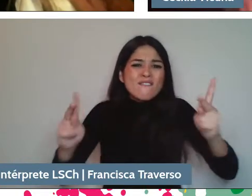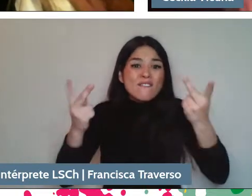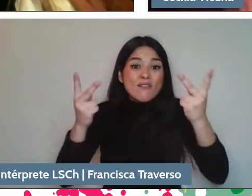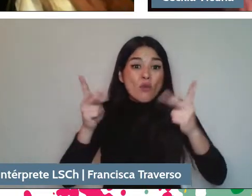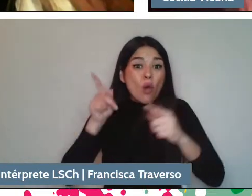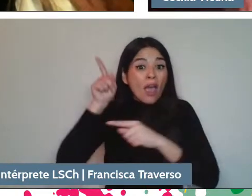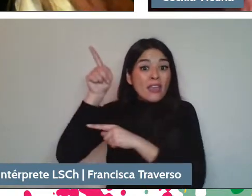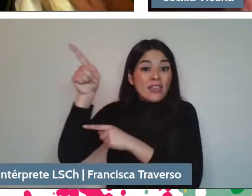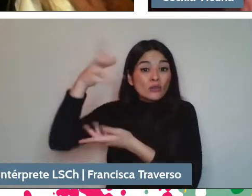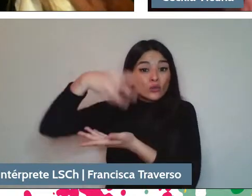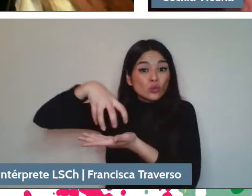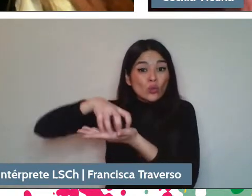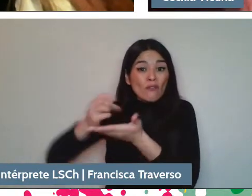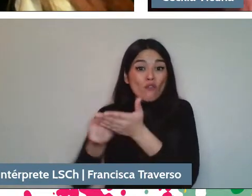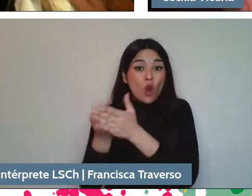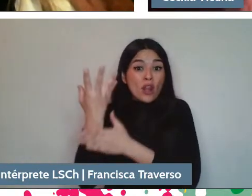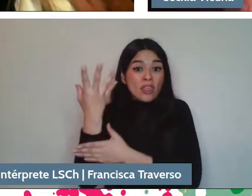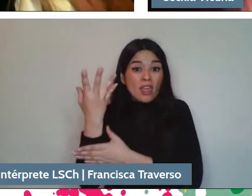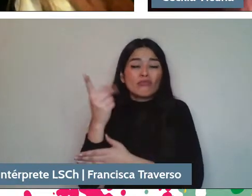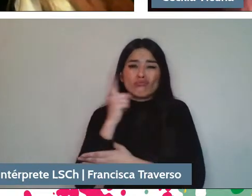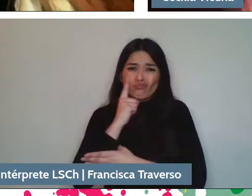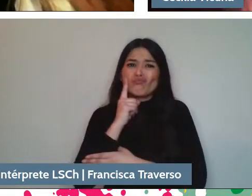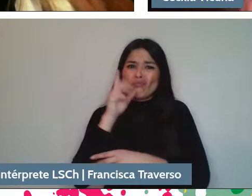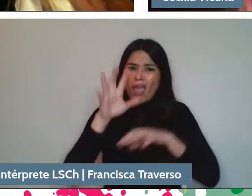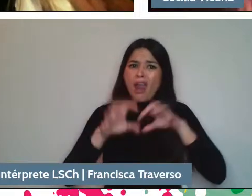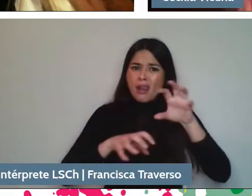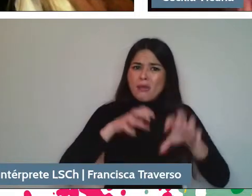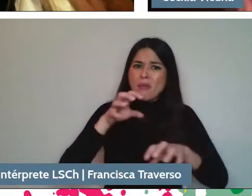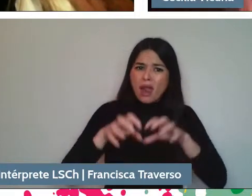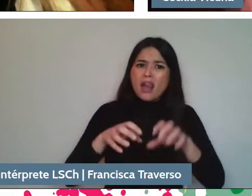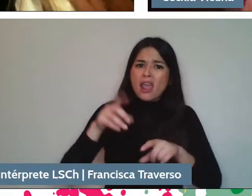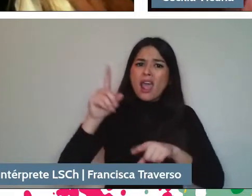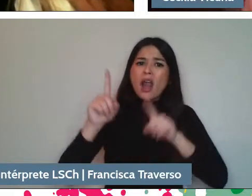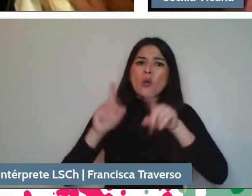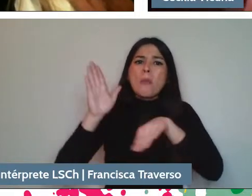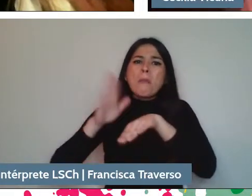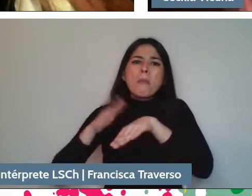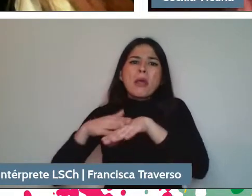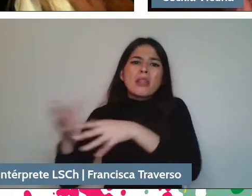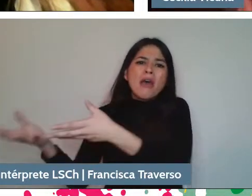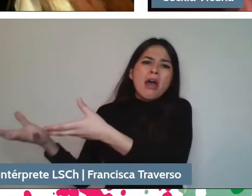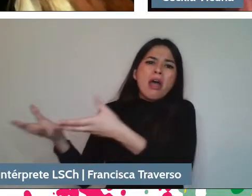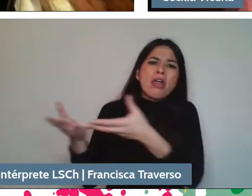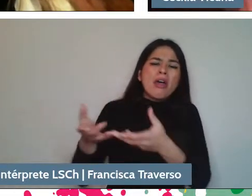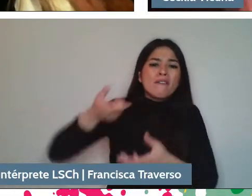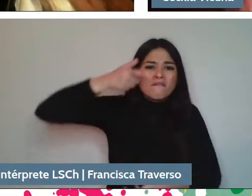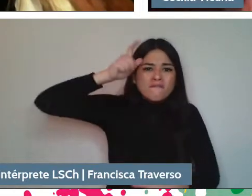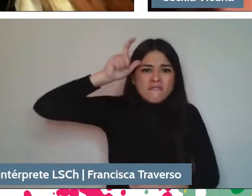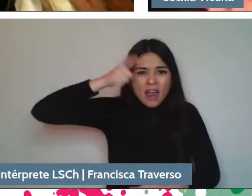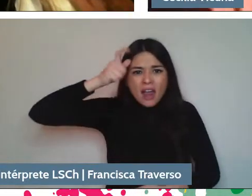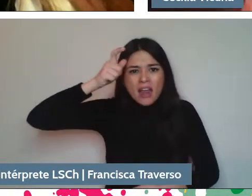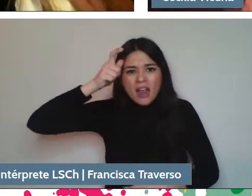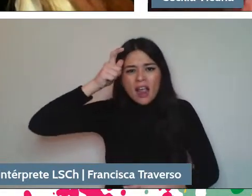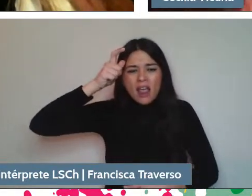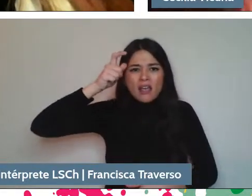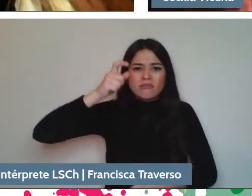teníamos varios animales, algunos eran prestados, a veces nos prestaban una vaca, un caballo. Los grandes eran prestados,